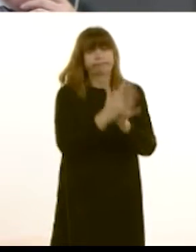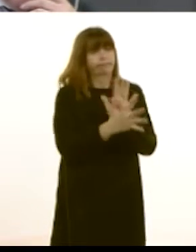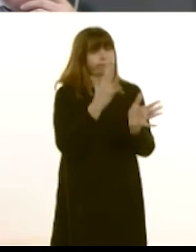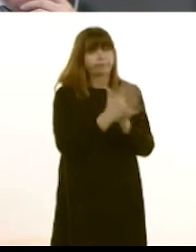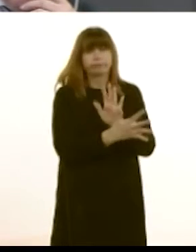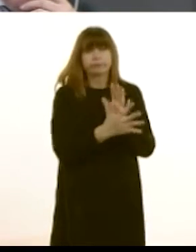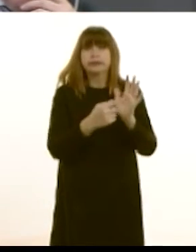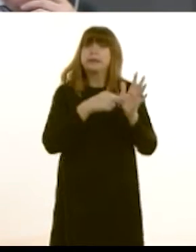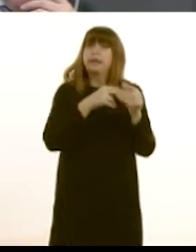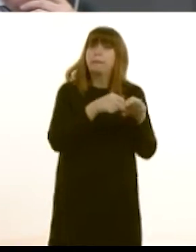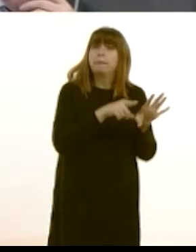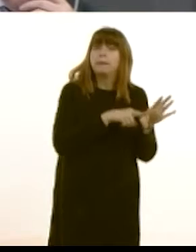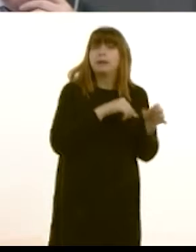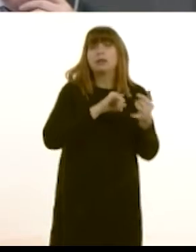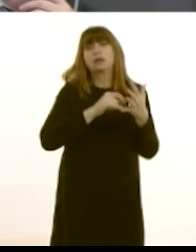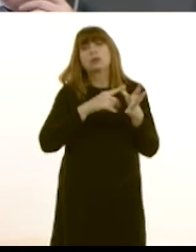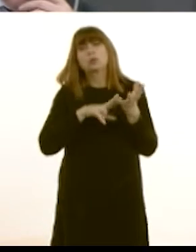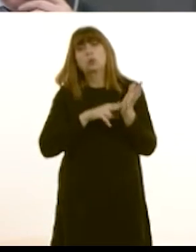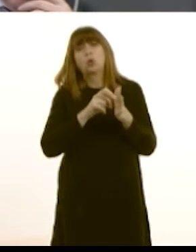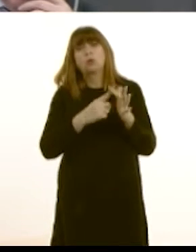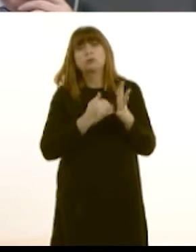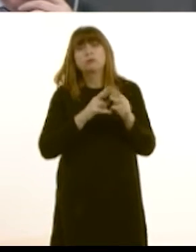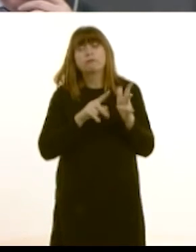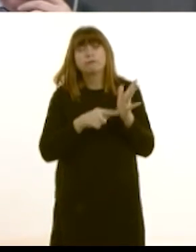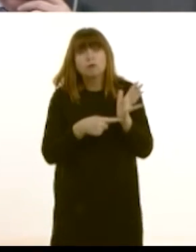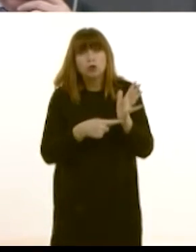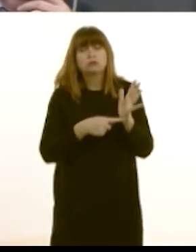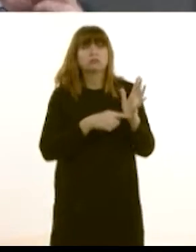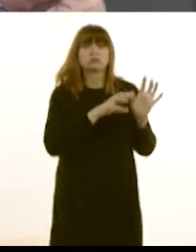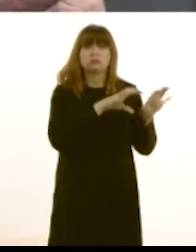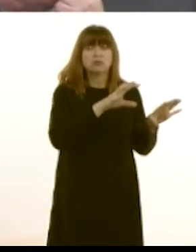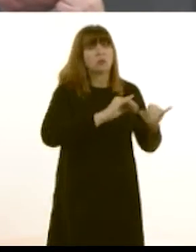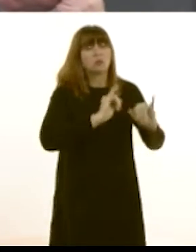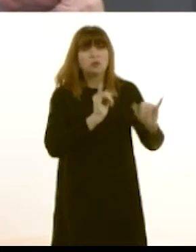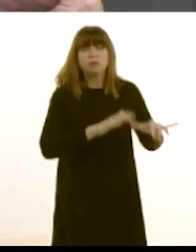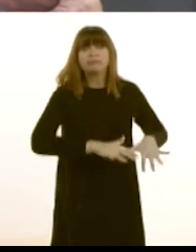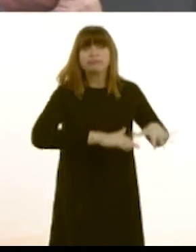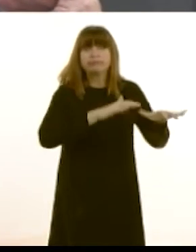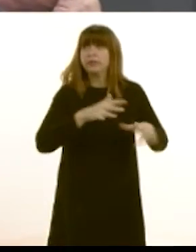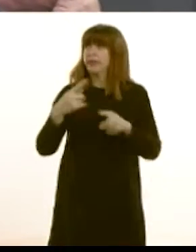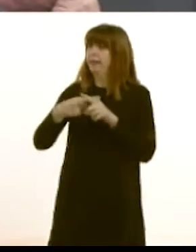Rydym ni wedi gweld yn Lloegr fod awdurdodau lleol wedi bod yn rhoi grantiau o £500 i